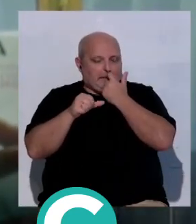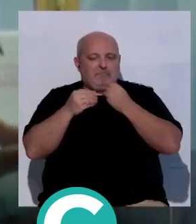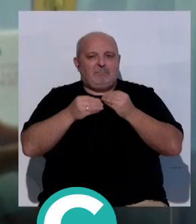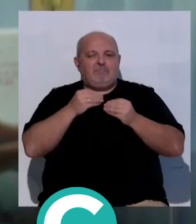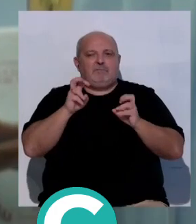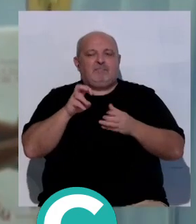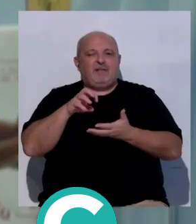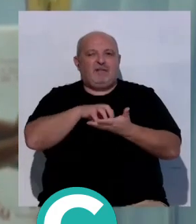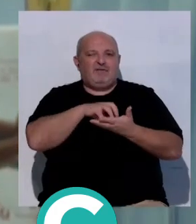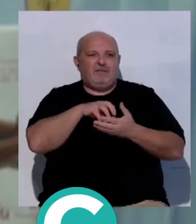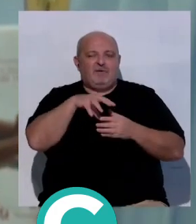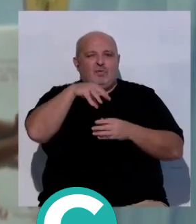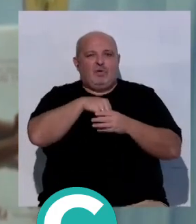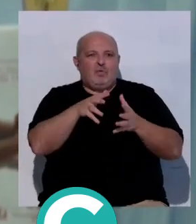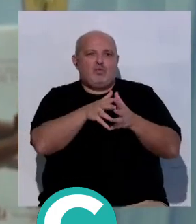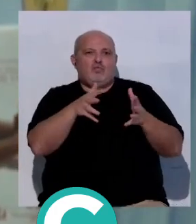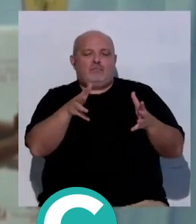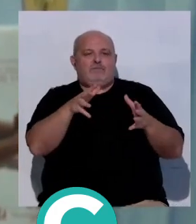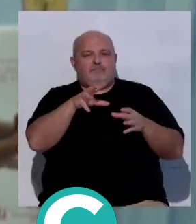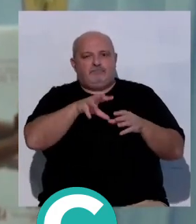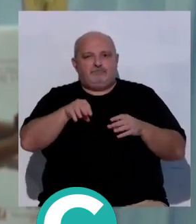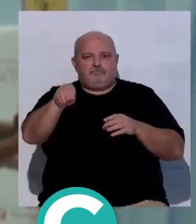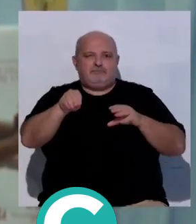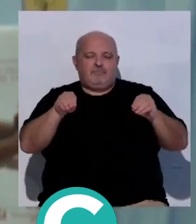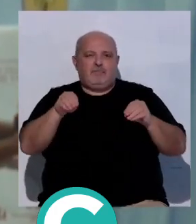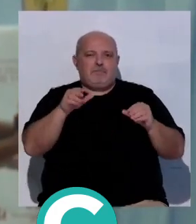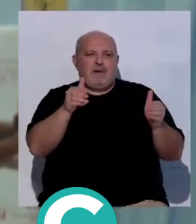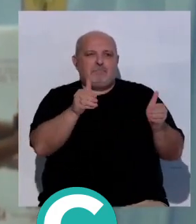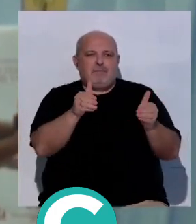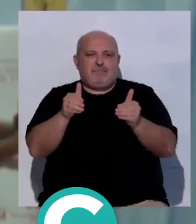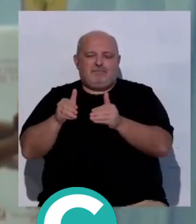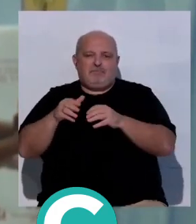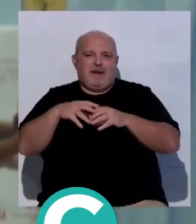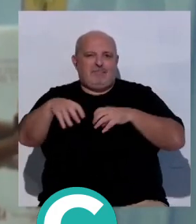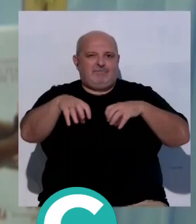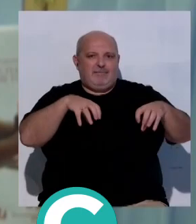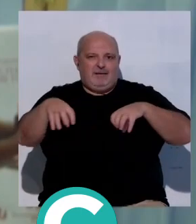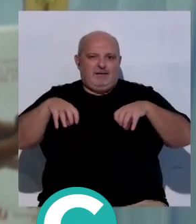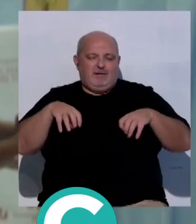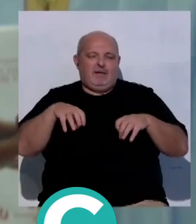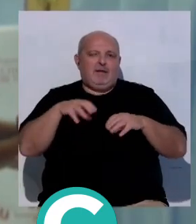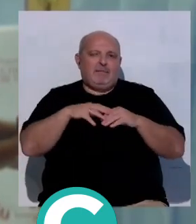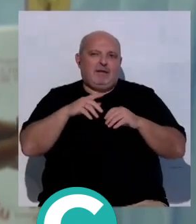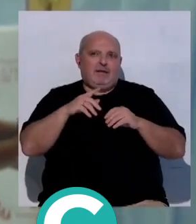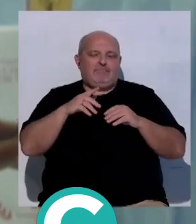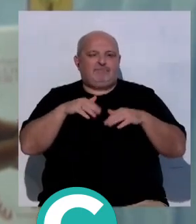los centros eh digamos este esta afluencia de de personas que lo que hace es un poco alterar la la